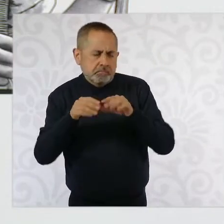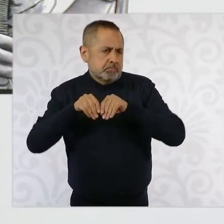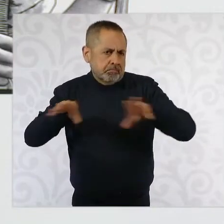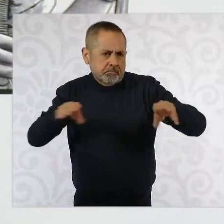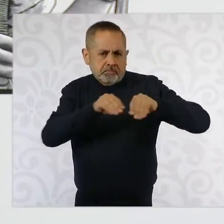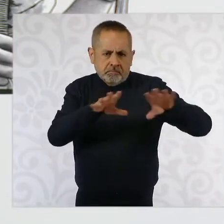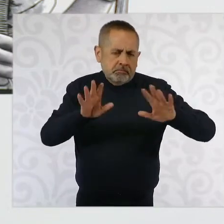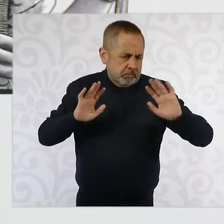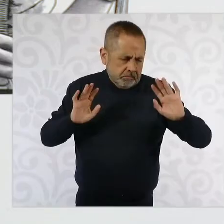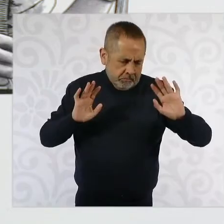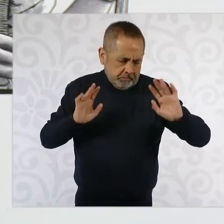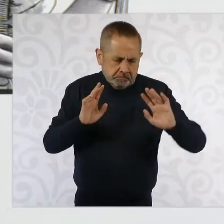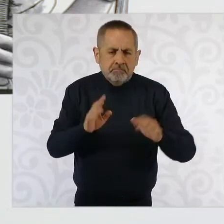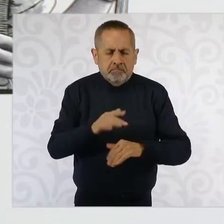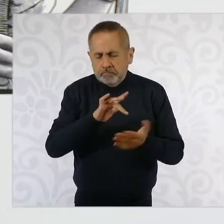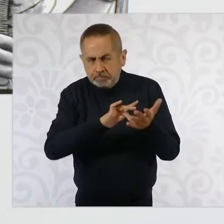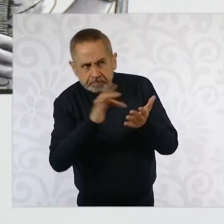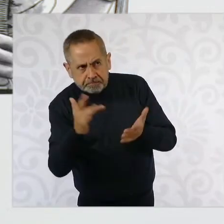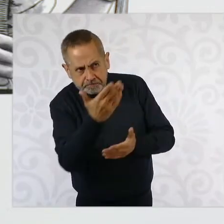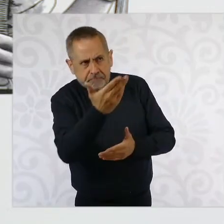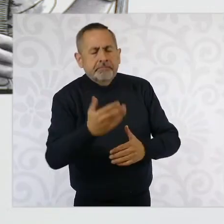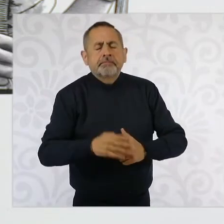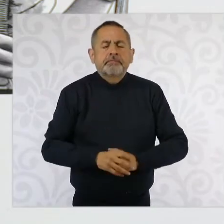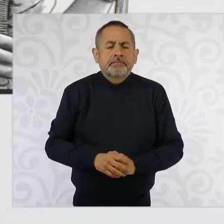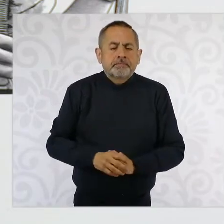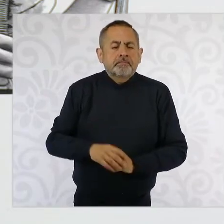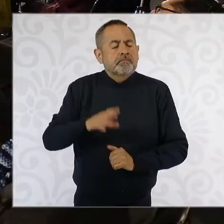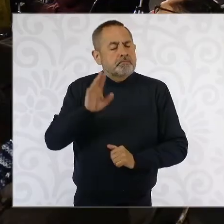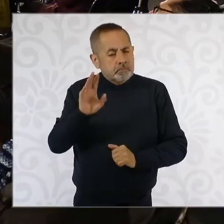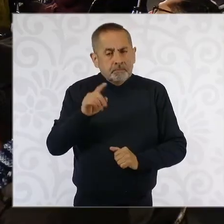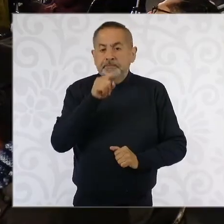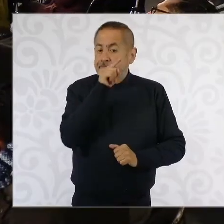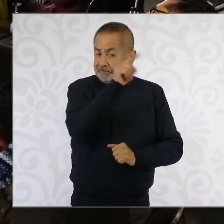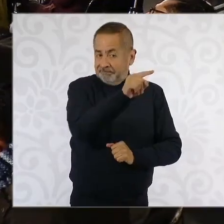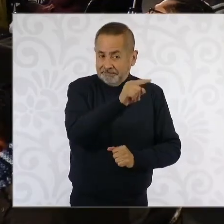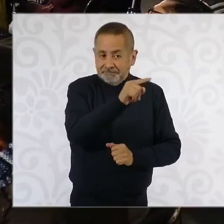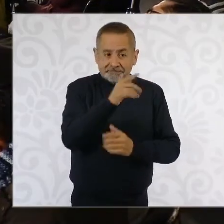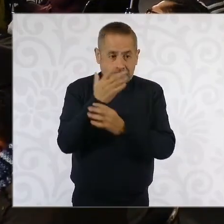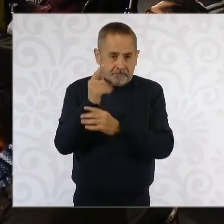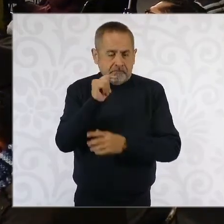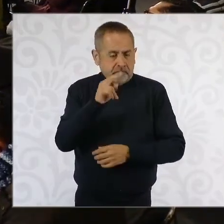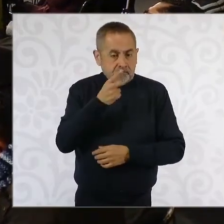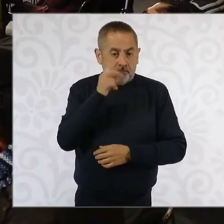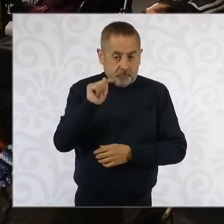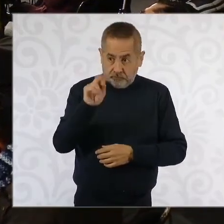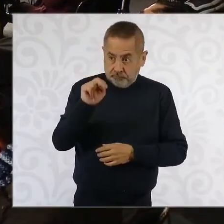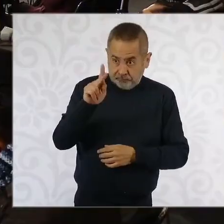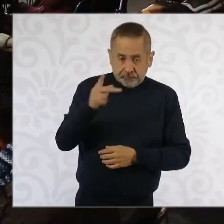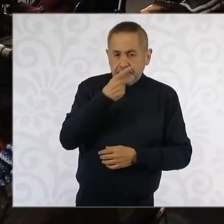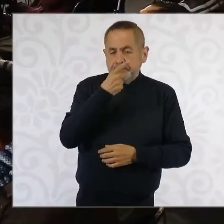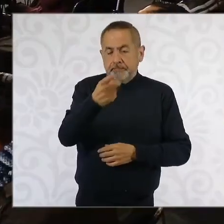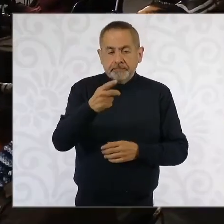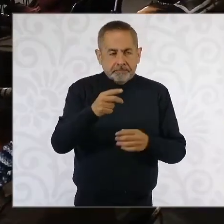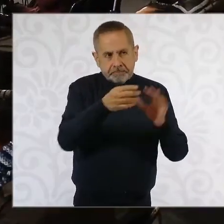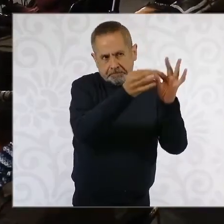hacemos nosotros entonces él se refiere ahí en una parte y después en otra parte ahí dice que